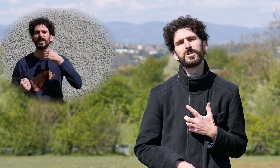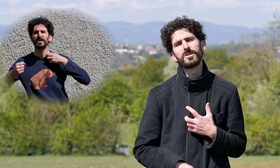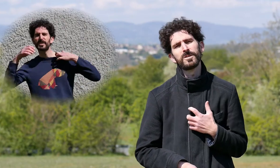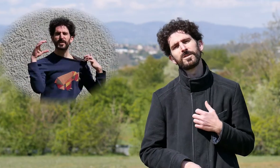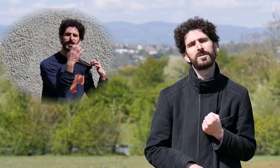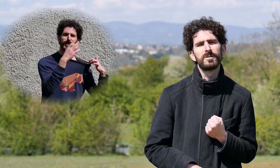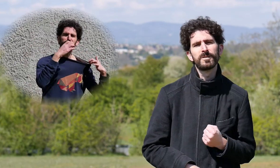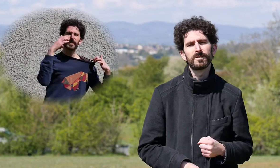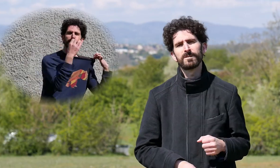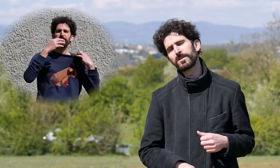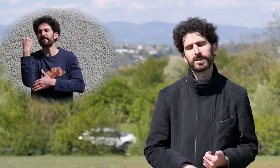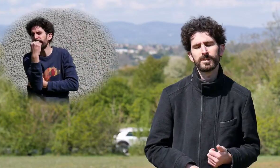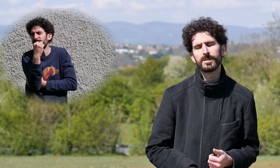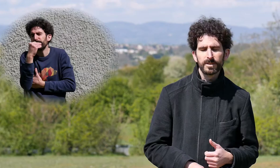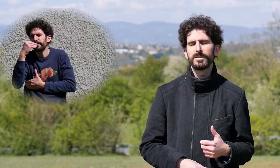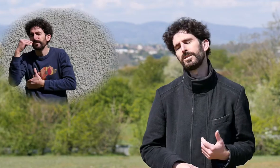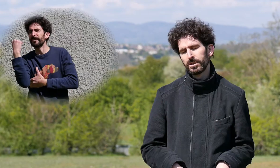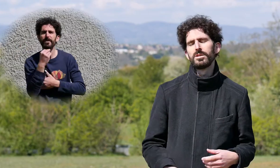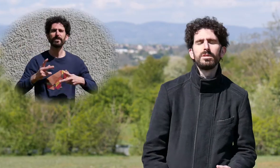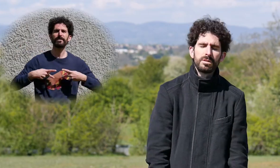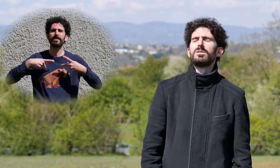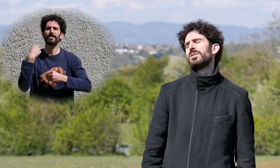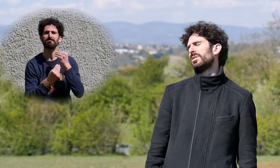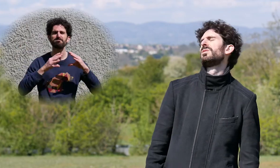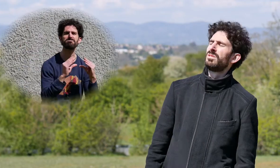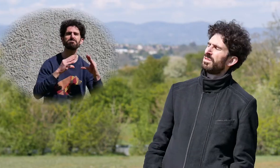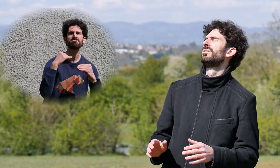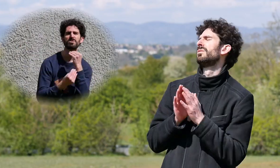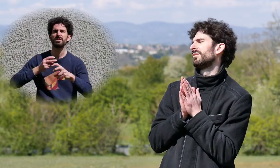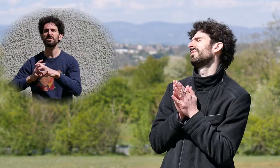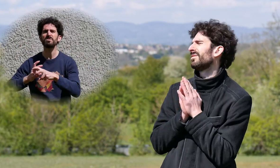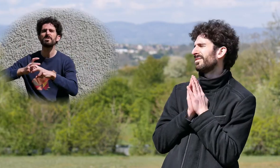* J'ai chaud extrême en endurant froidure. * * La vie m'est et trop molle et trop dure. *